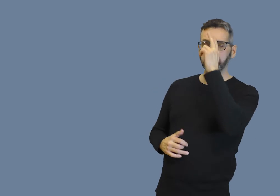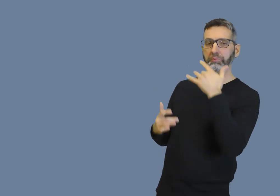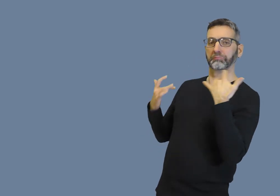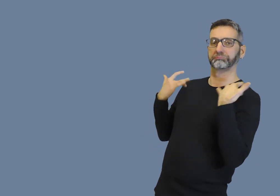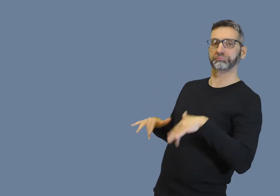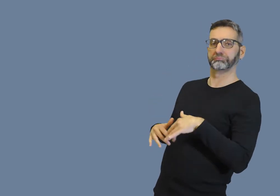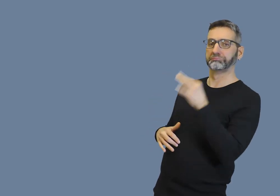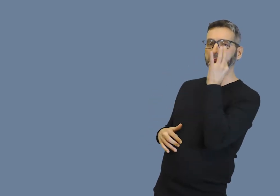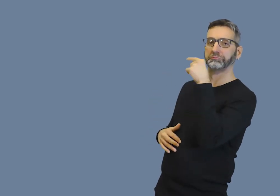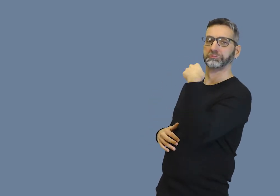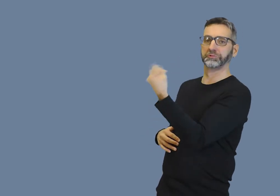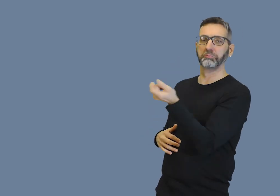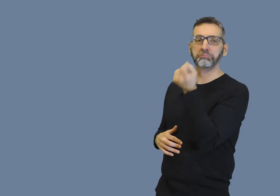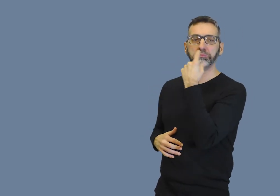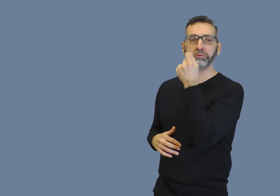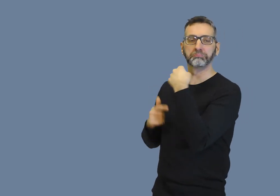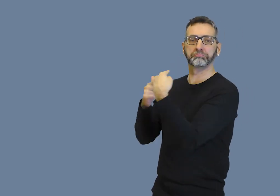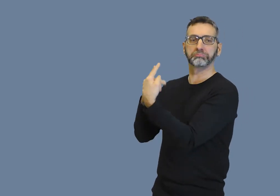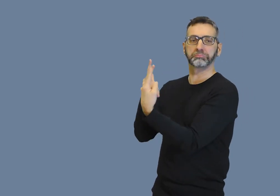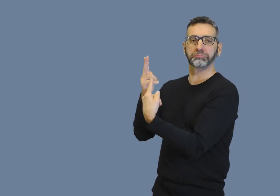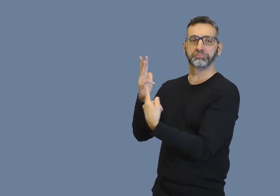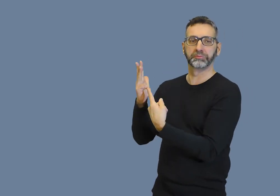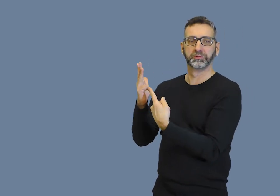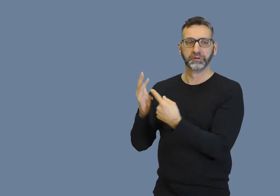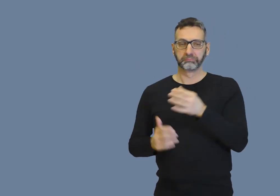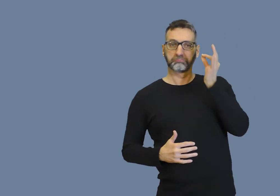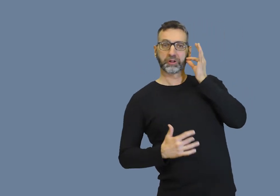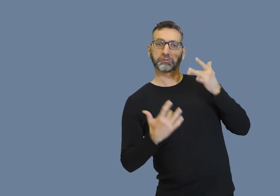Buben denken vielleicht, Mädchen sollen einfach die Pille nehmen.